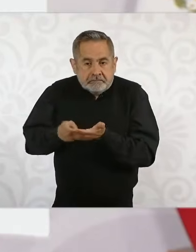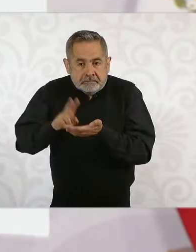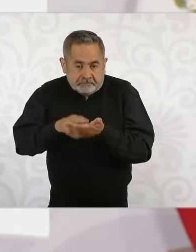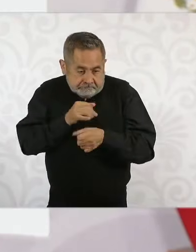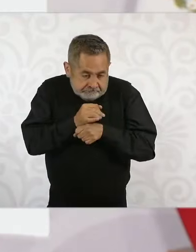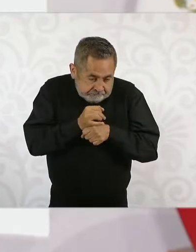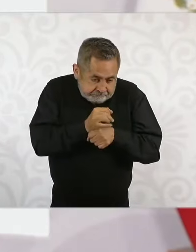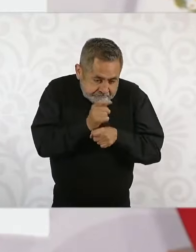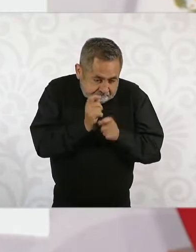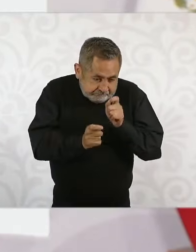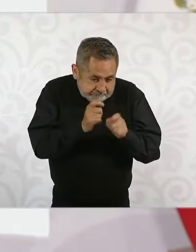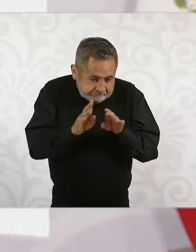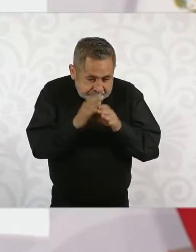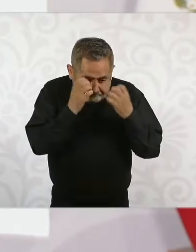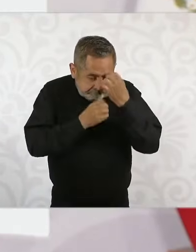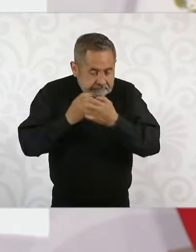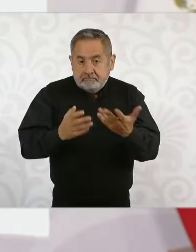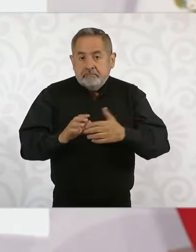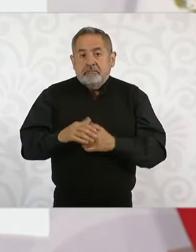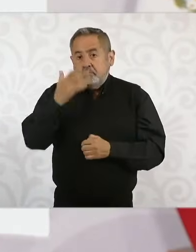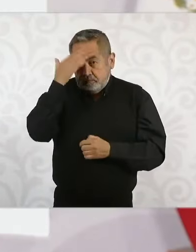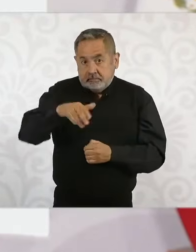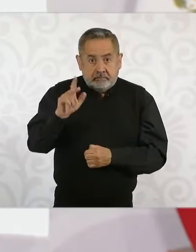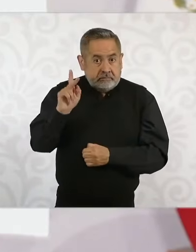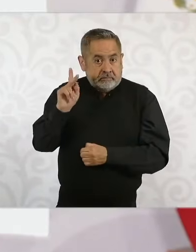Como saben, el objetivo del plan México es producir más en México,